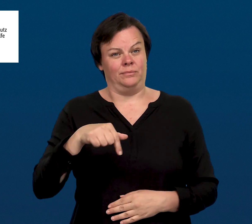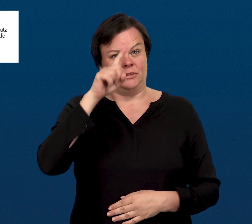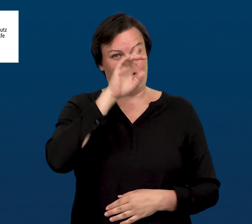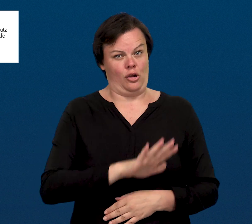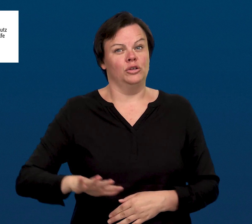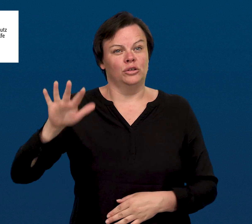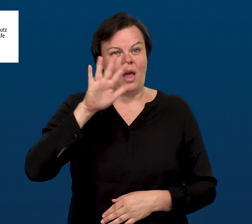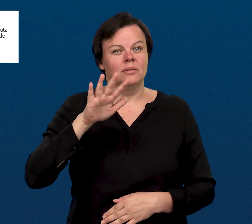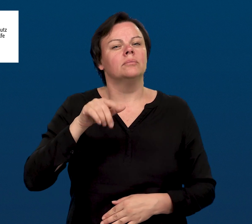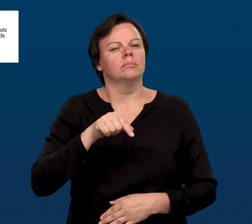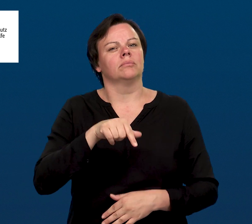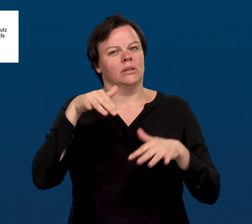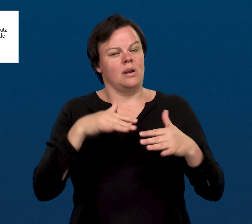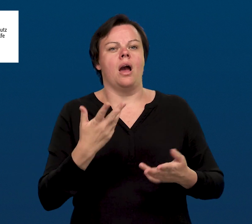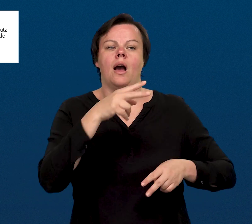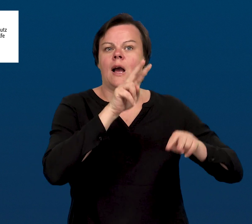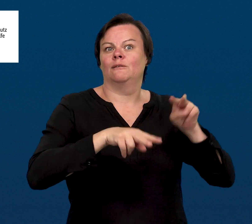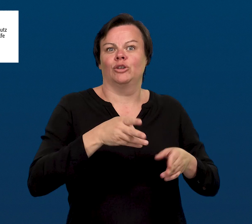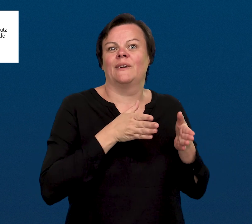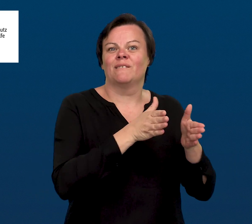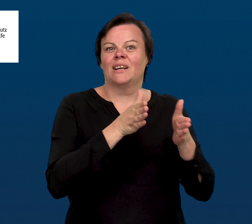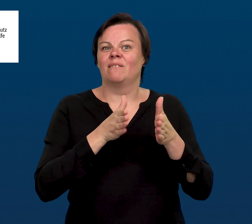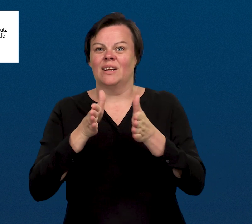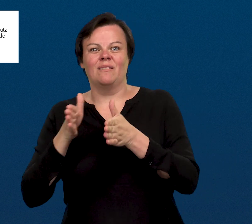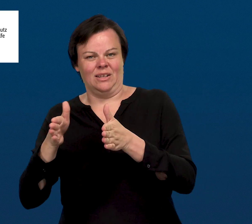In Deutschland werden Sie auf verschiedenen Wegen